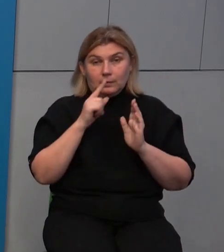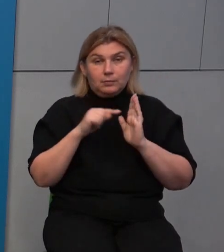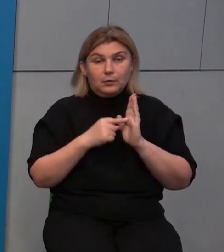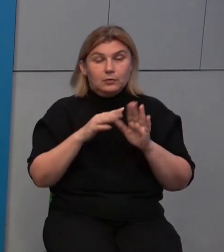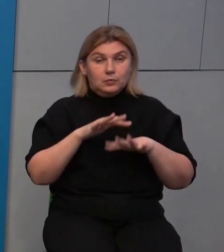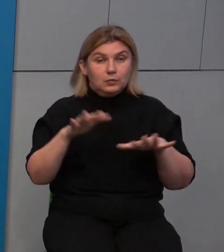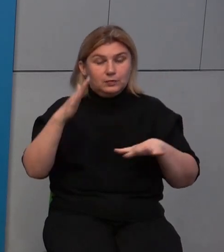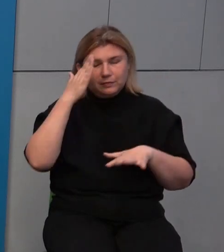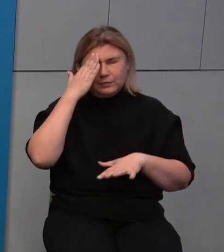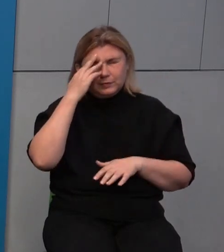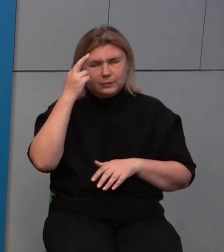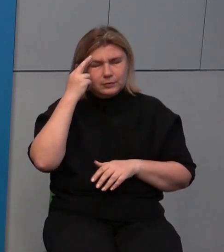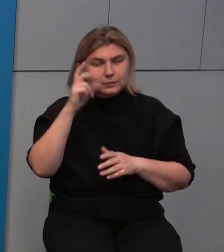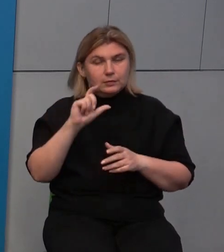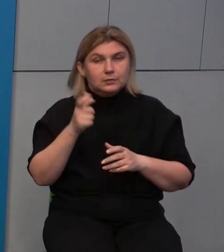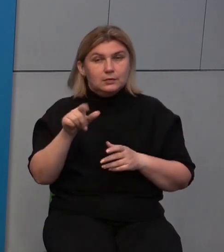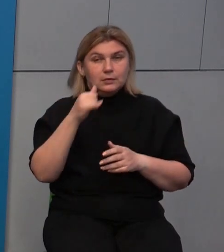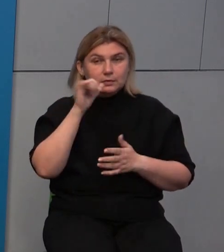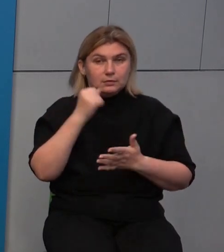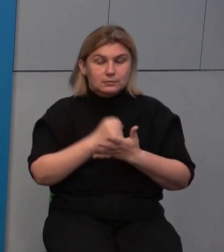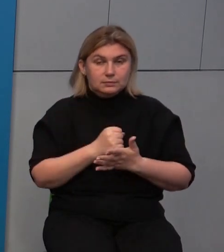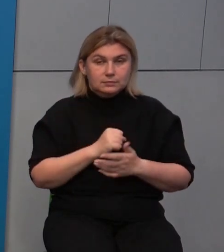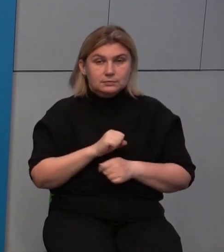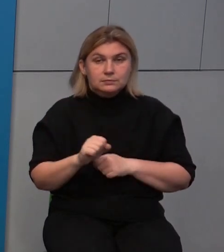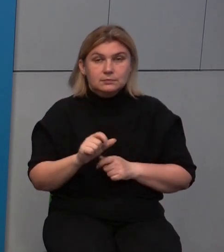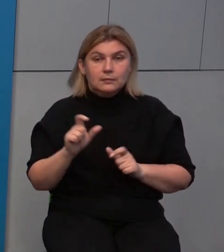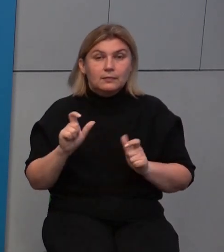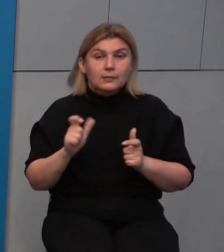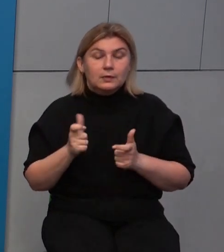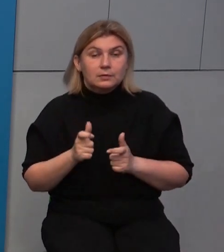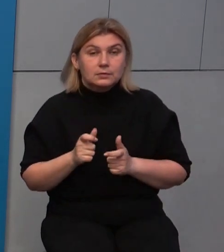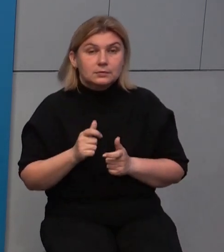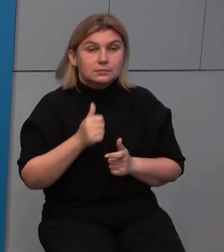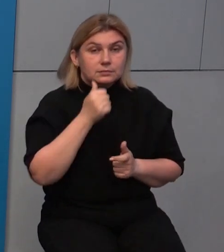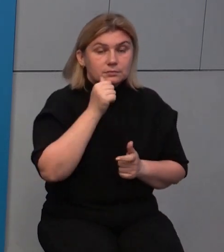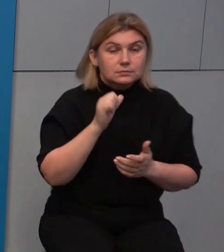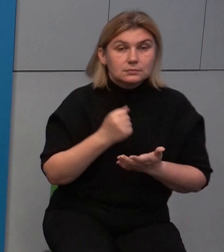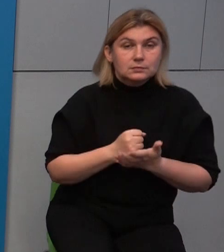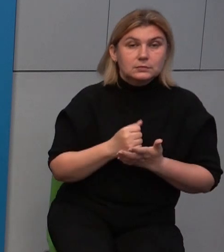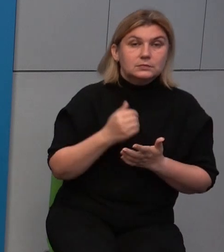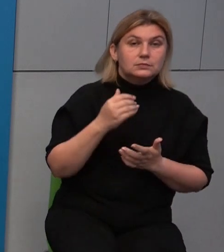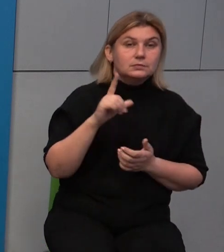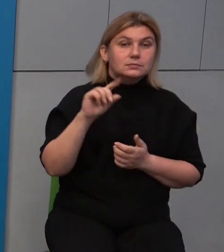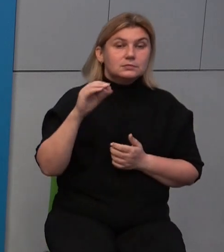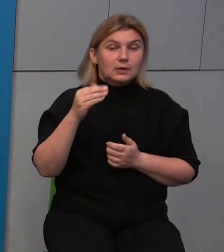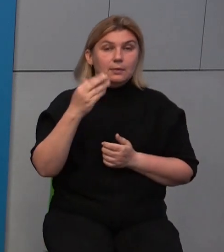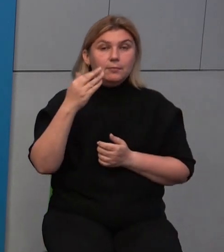żeby zrozumieć, o czym ten list jest. Tutaj to w przypadku listów między Lemem a Mrożkiem też doskonale widać,